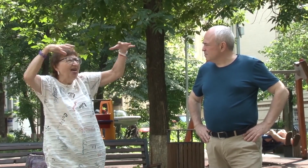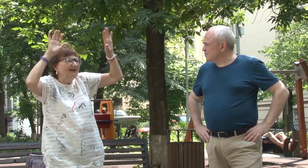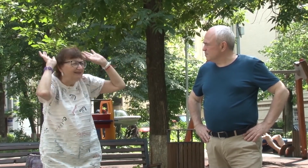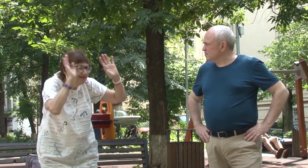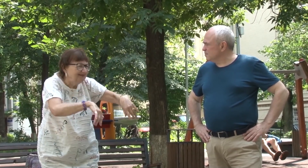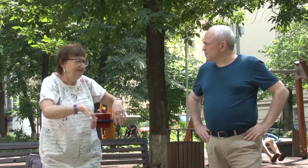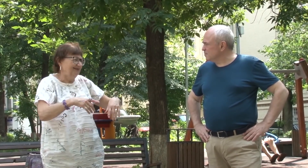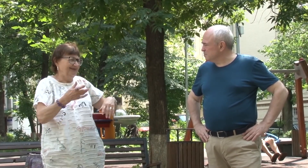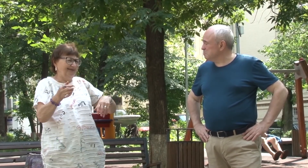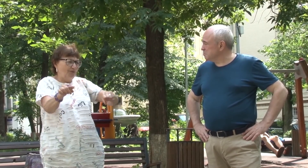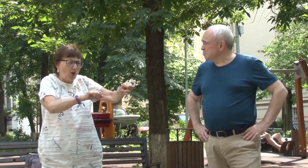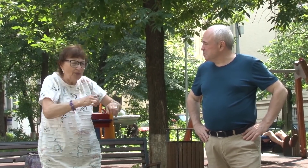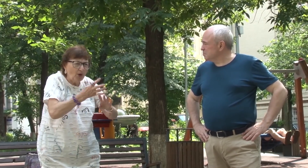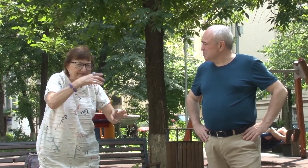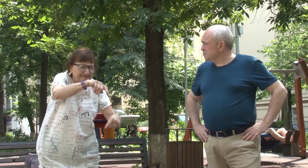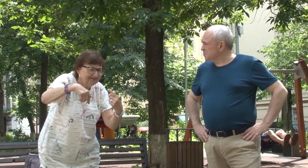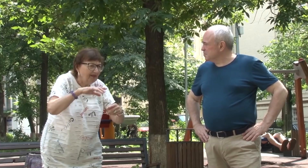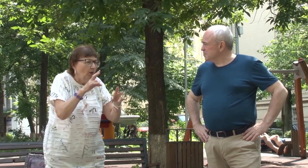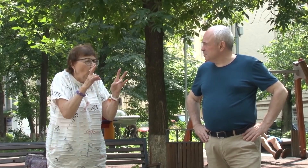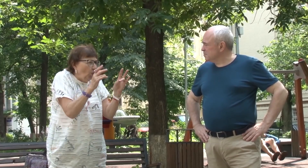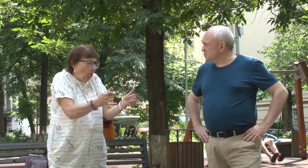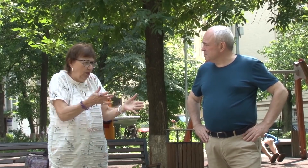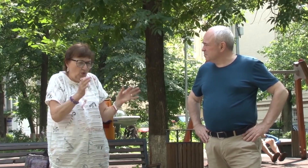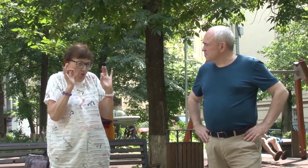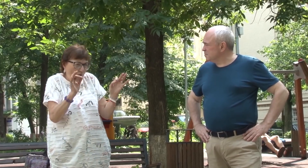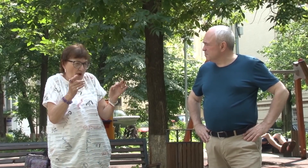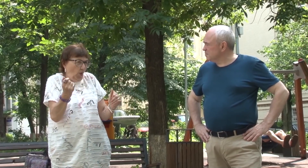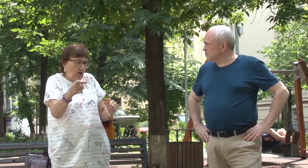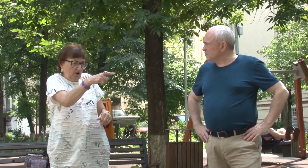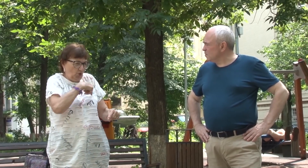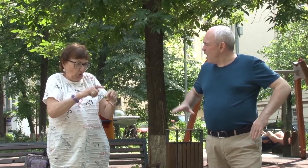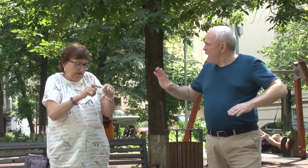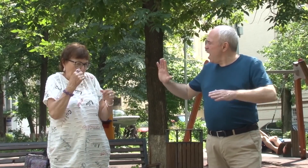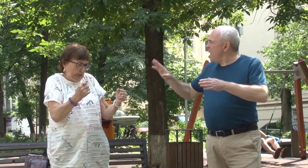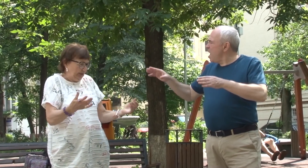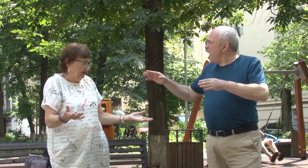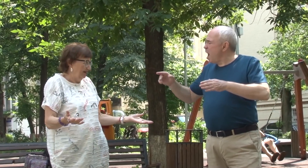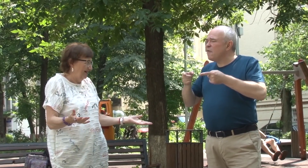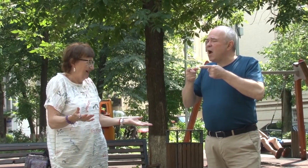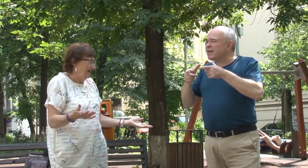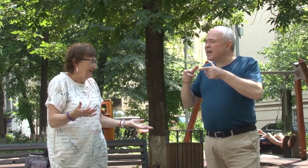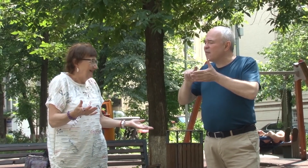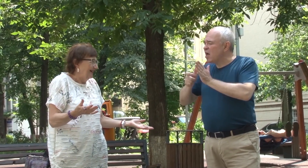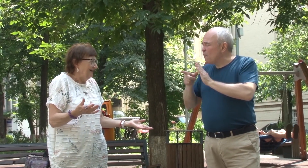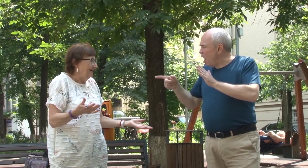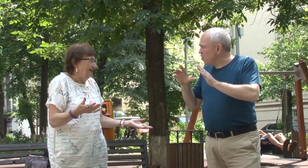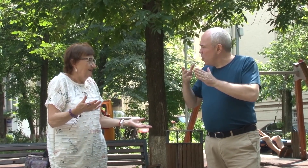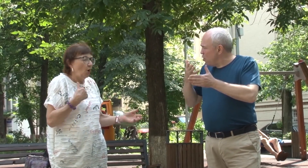Свет горел – не ругались, убирали по очереди. Нормальные отношения были, как между родственниками. Квартира у вас была отдельная?